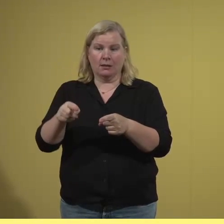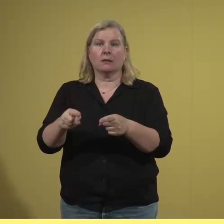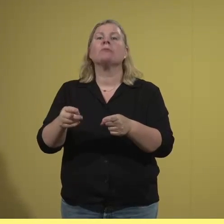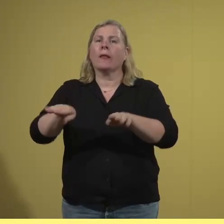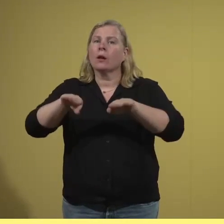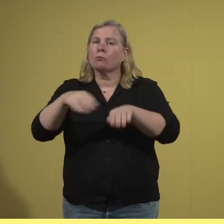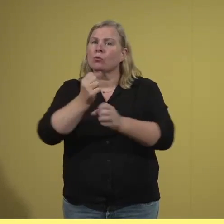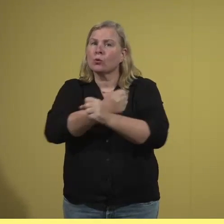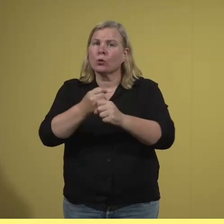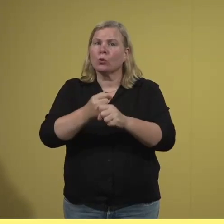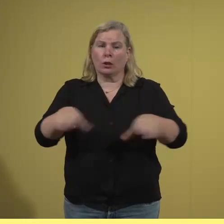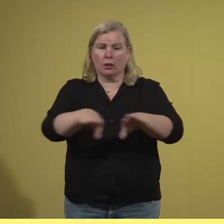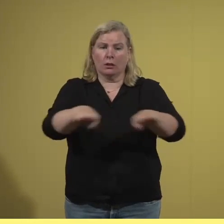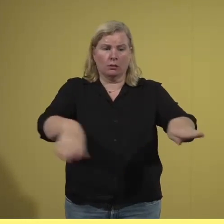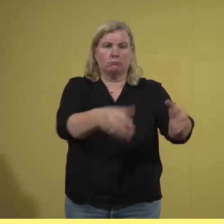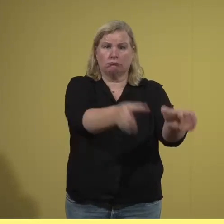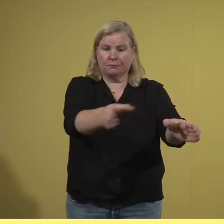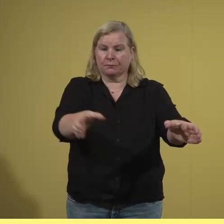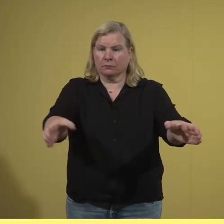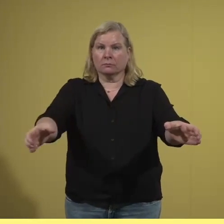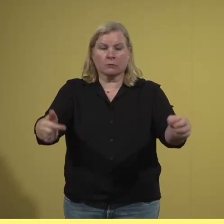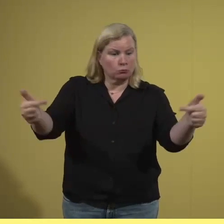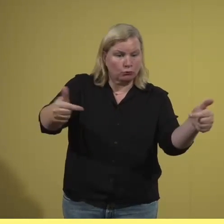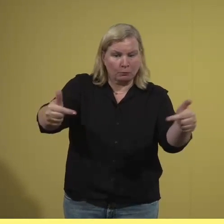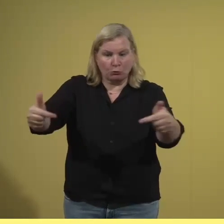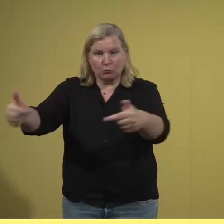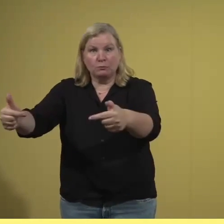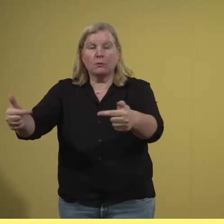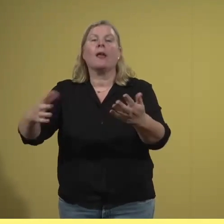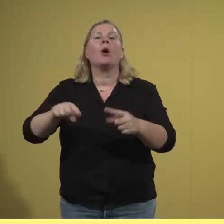auf die Küchenbank, aufs Küchenbrett stellt und die dann pflegt und hegt.